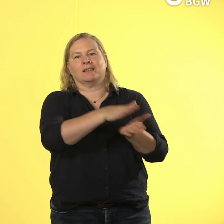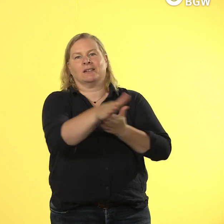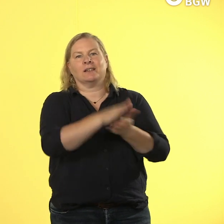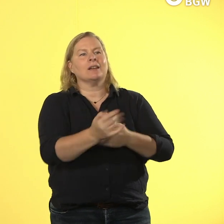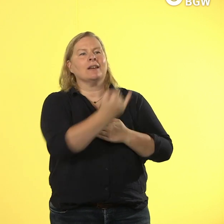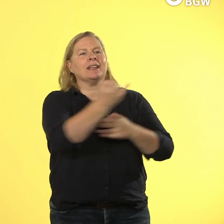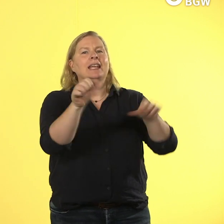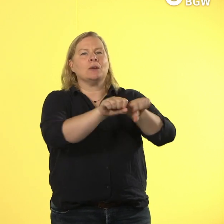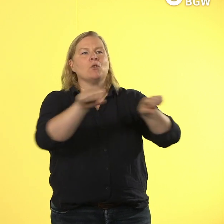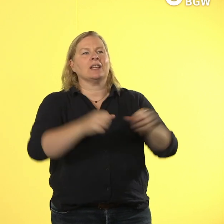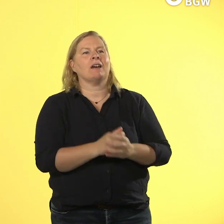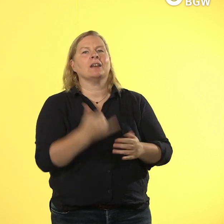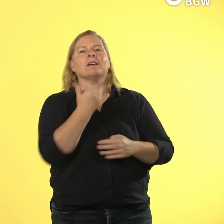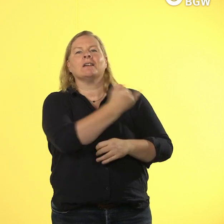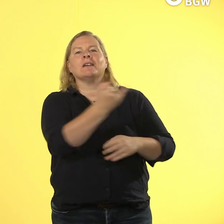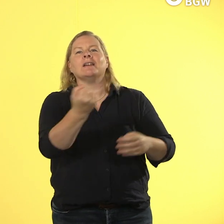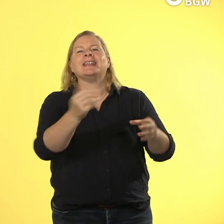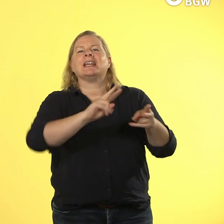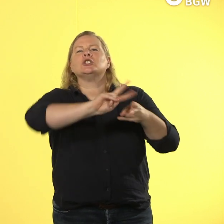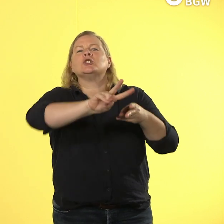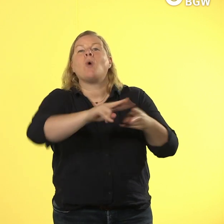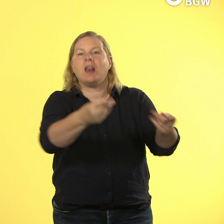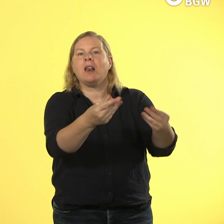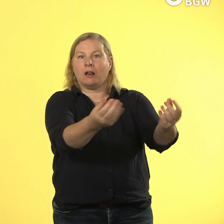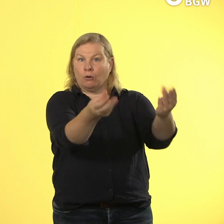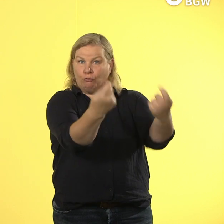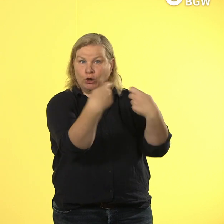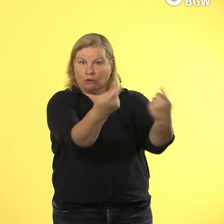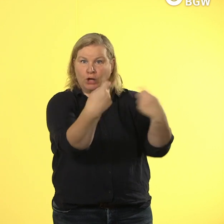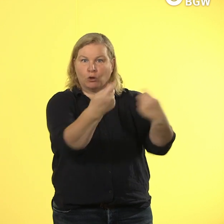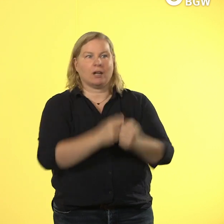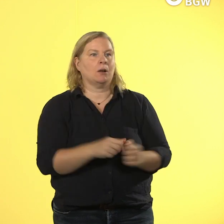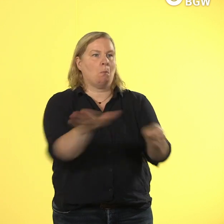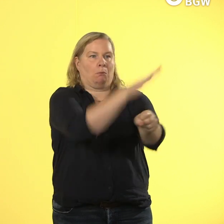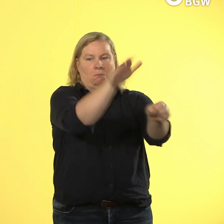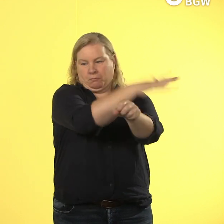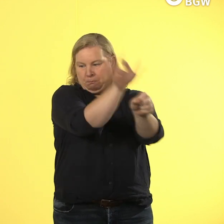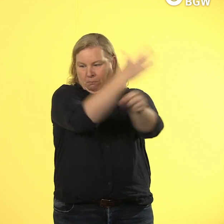Sie werden den Referenten, in diesem Fall mich, hinterher doof finden. Es wird aber an ihrer Situation nicht sehr viel sich ändern.